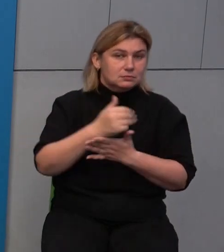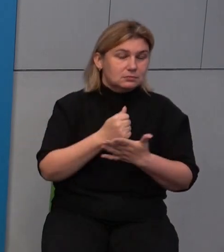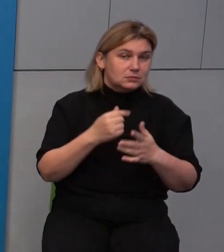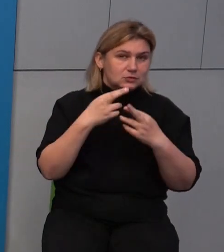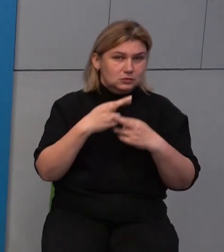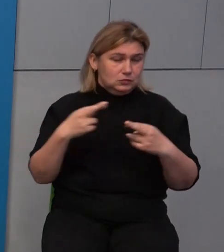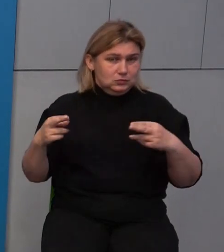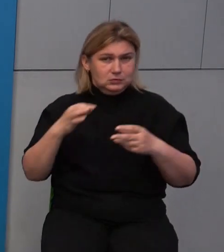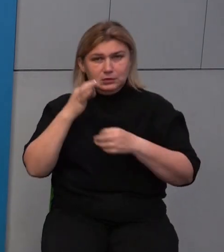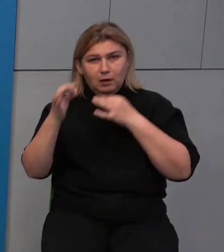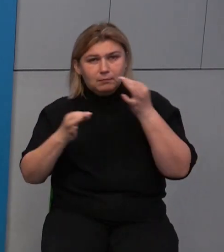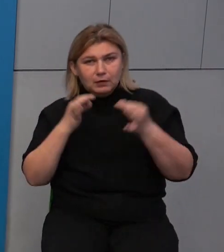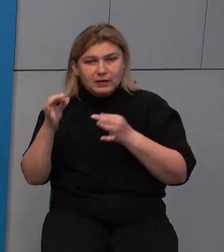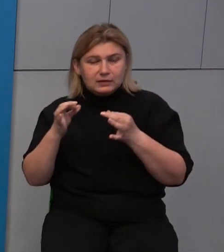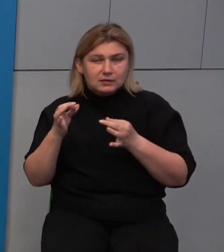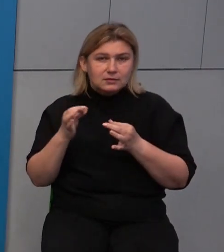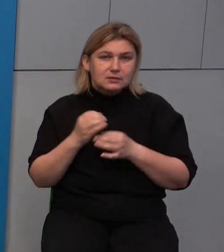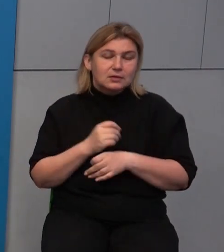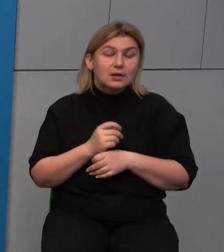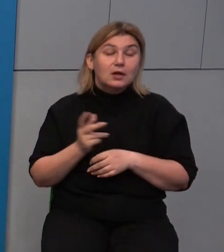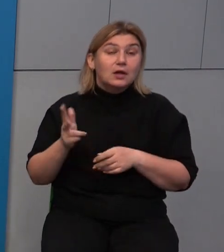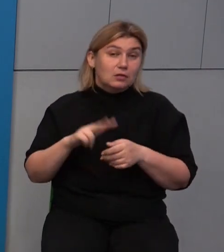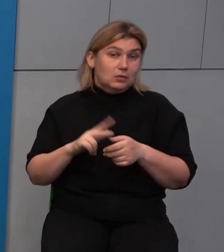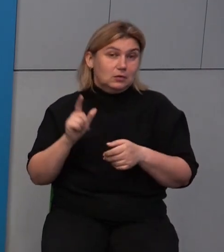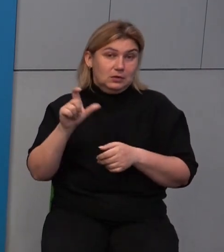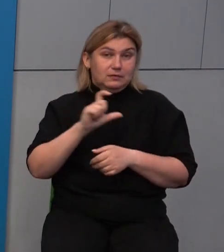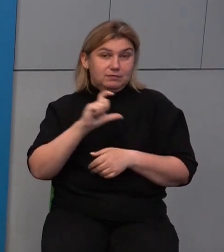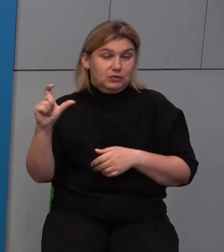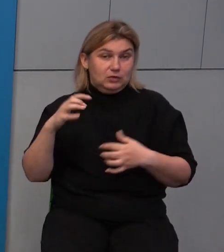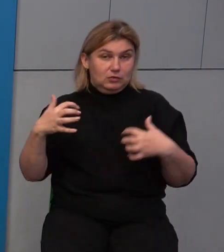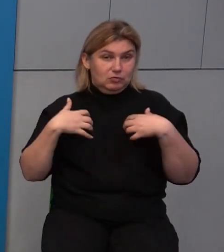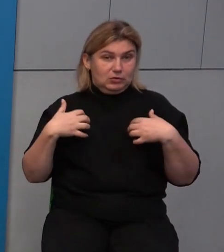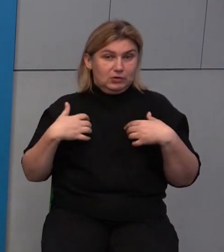które się w trakcie tego życia gdzieś tam nagromadziły.